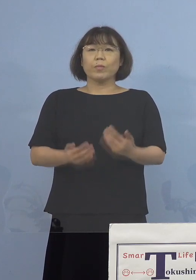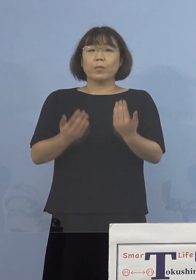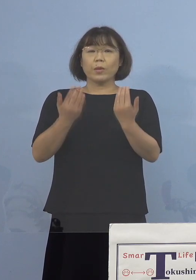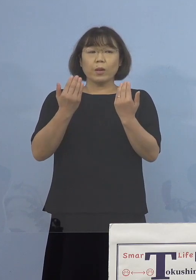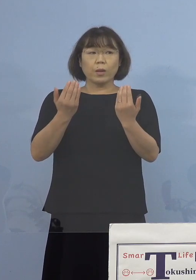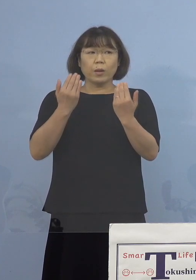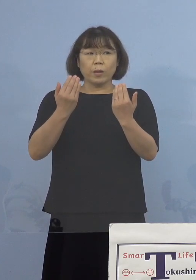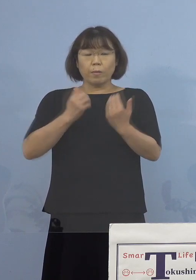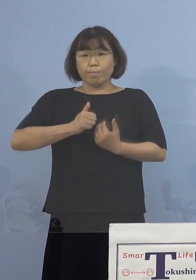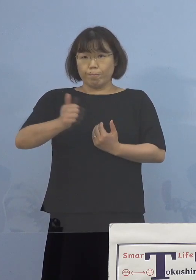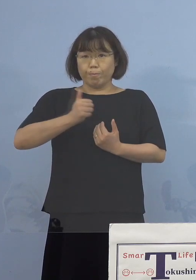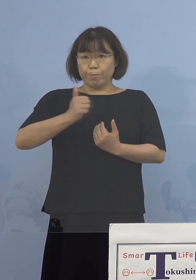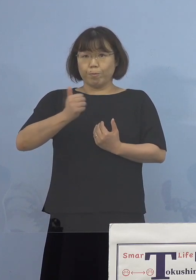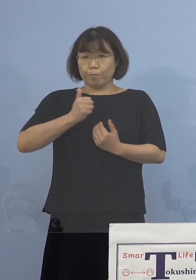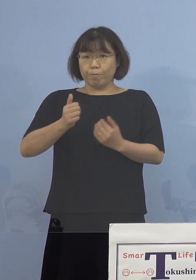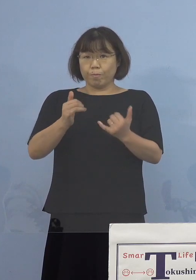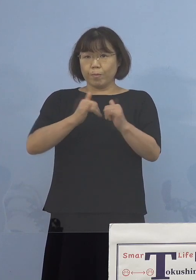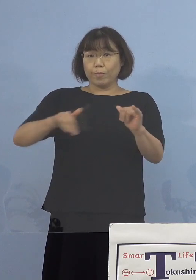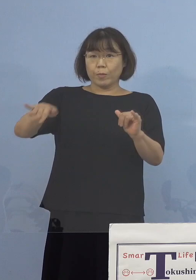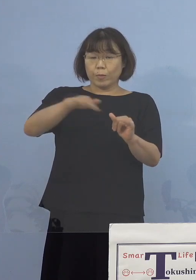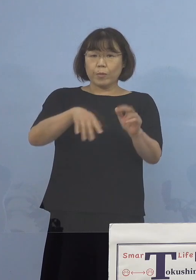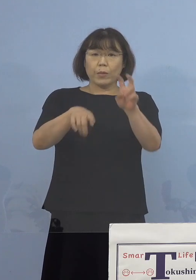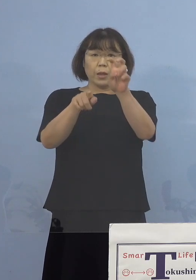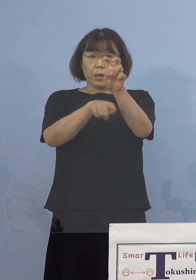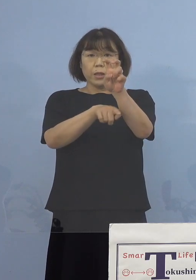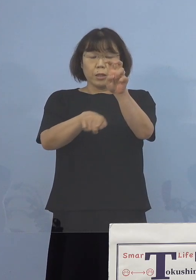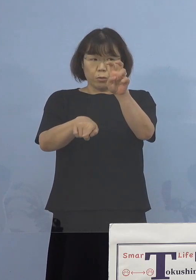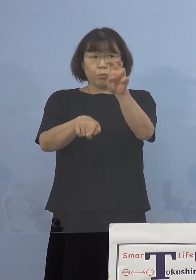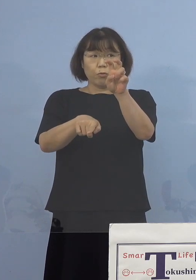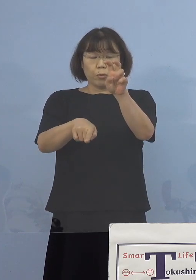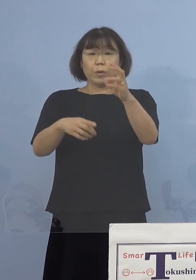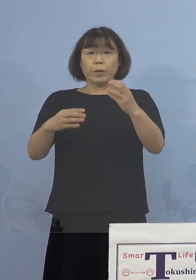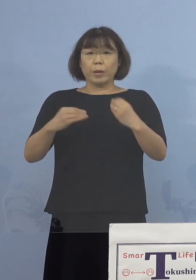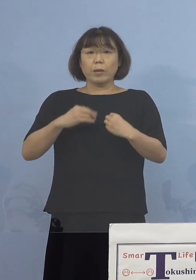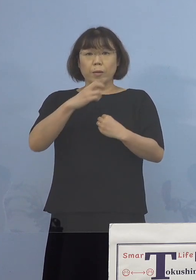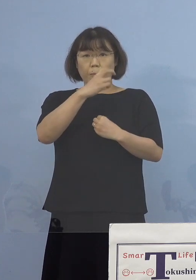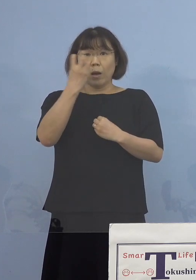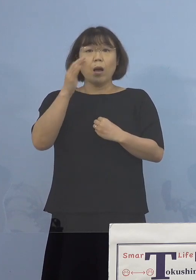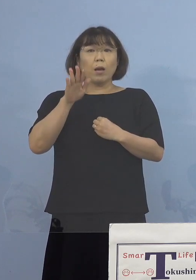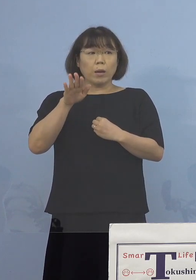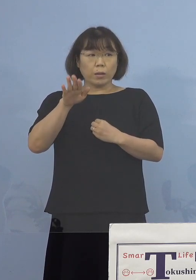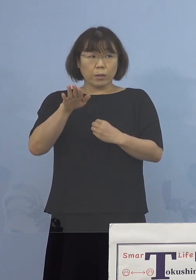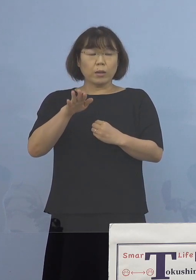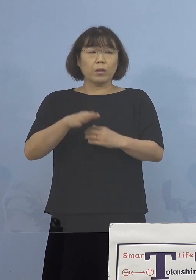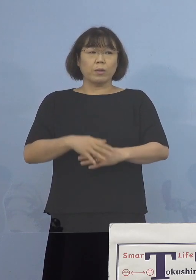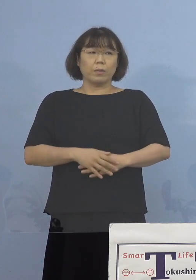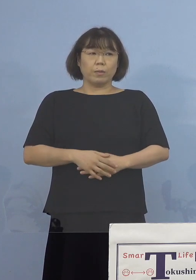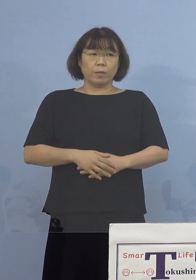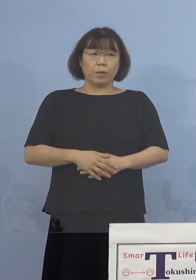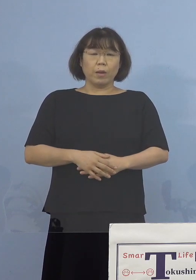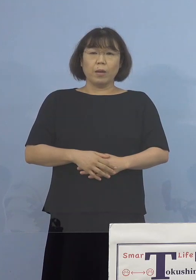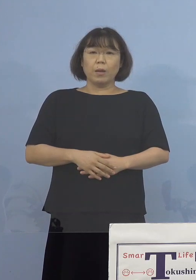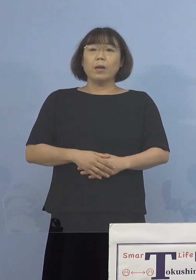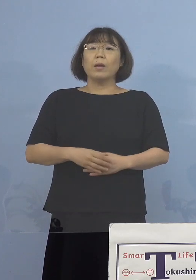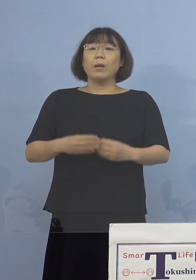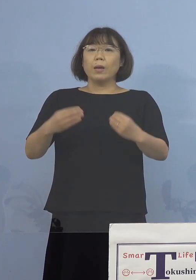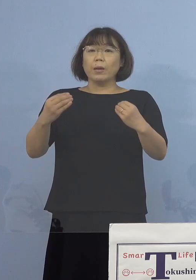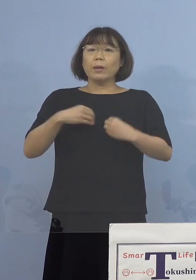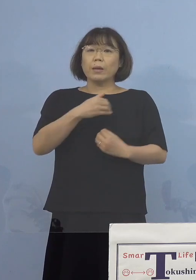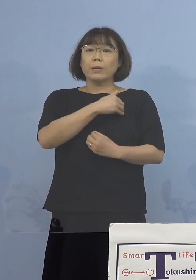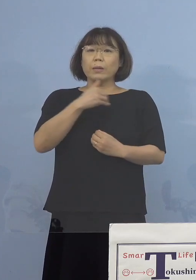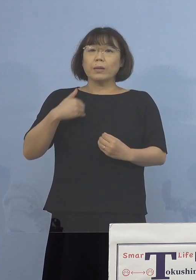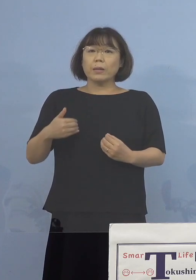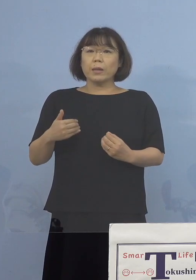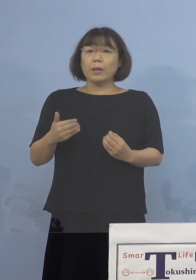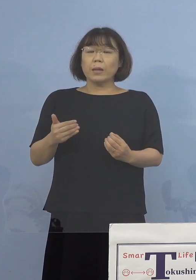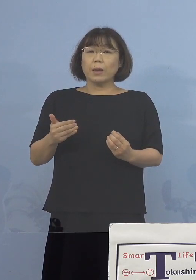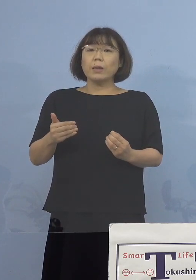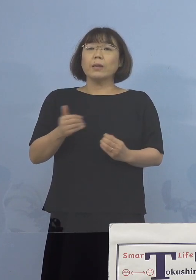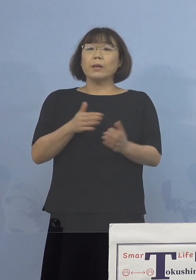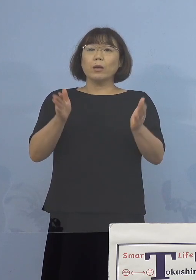学齢期の方20名ということで、感染期間中に学校 行かれている方もいらっしゃると思うんですが